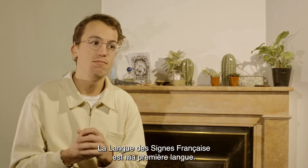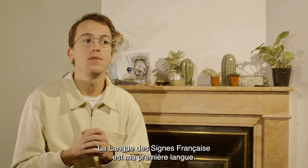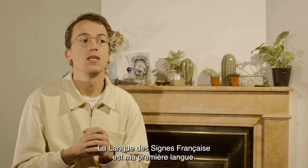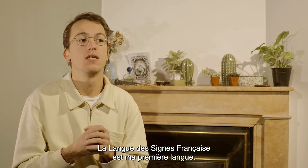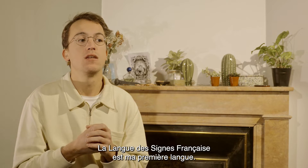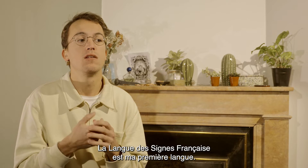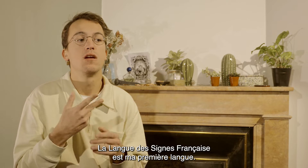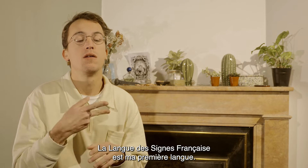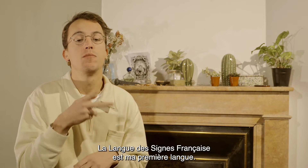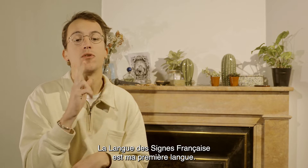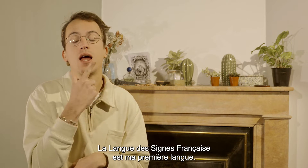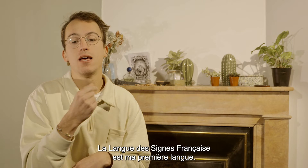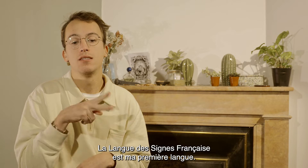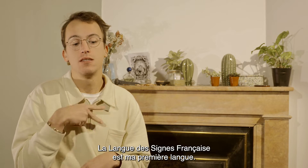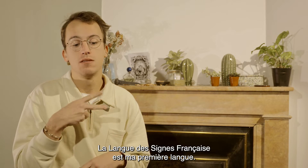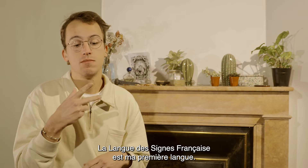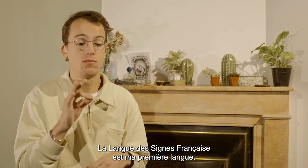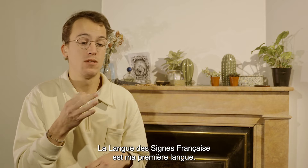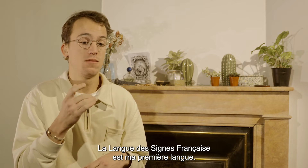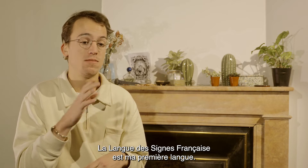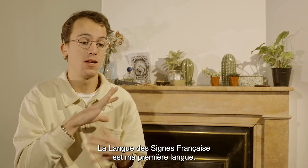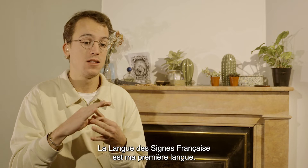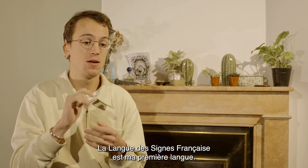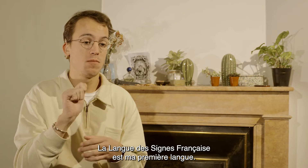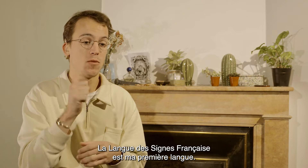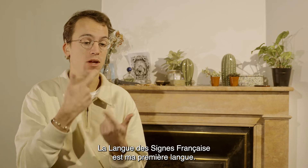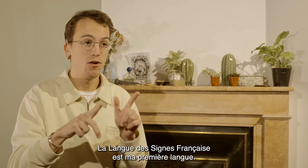La Langue des Signes Française est ma première langue.